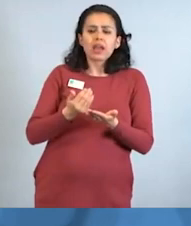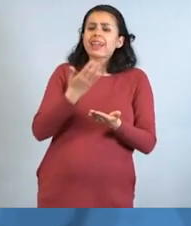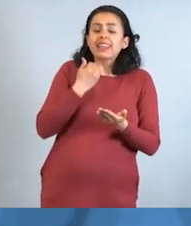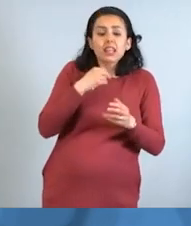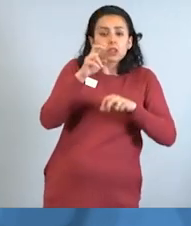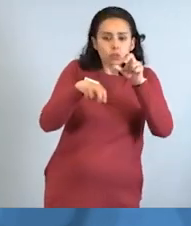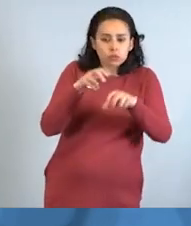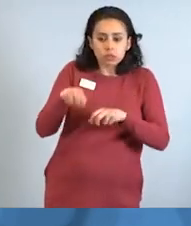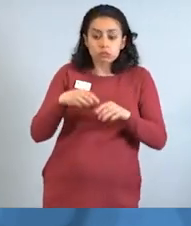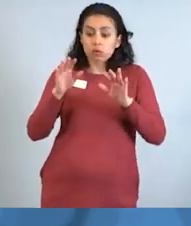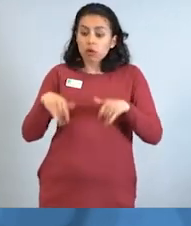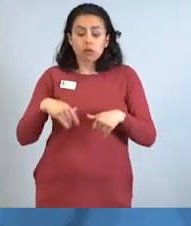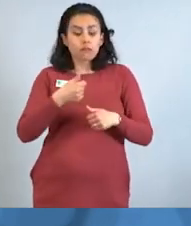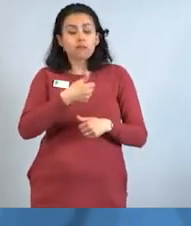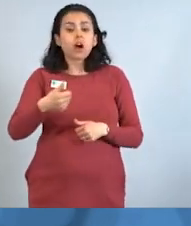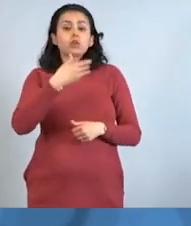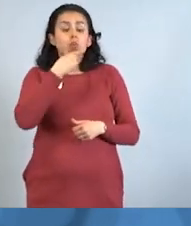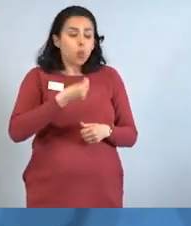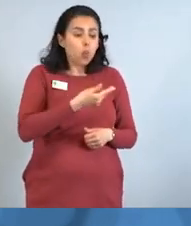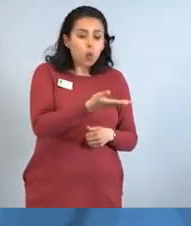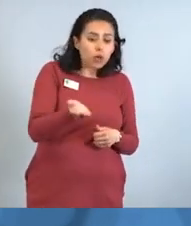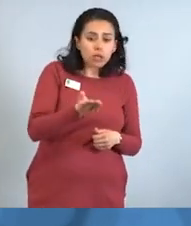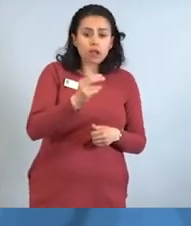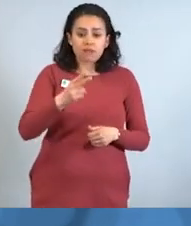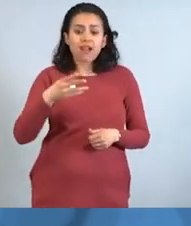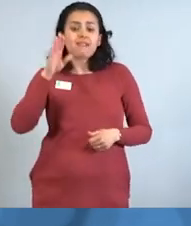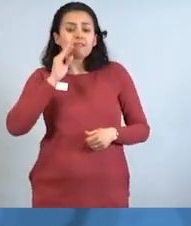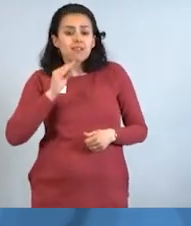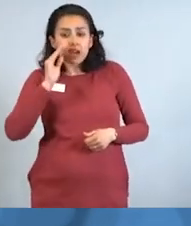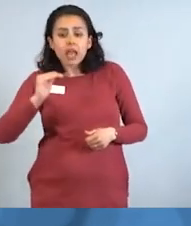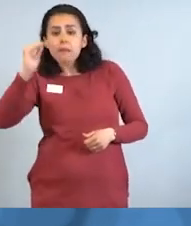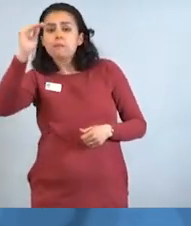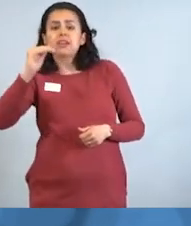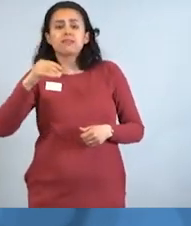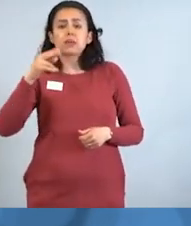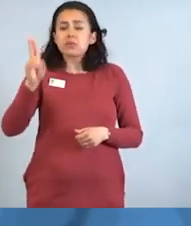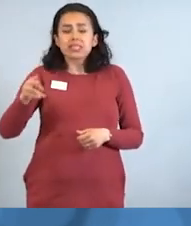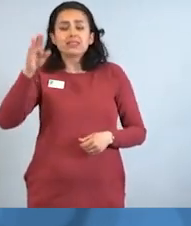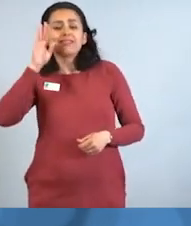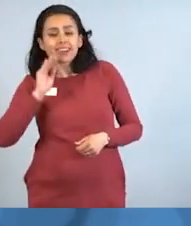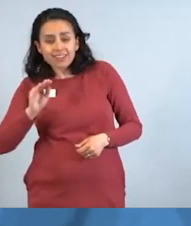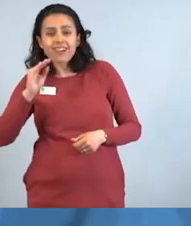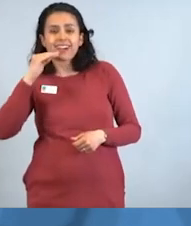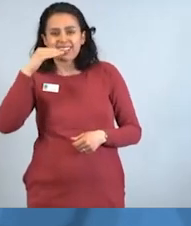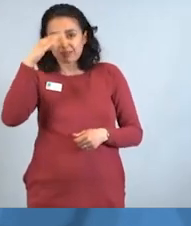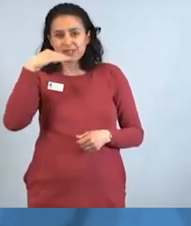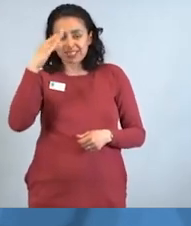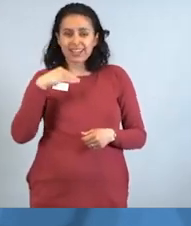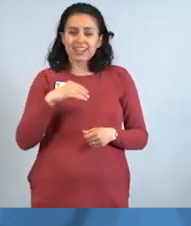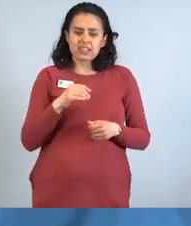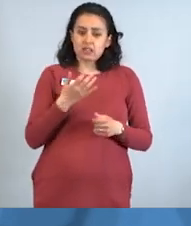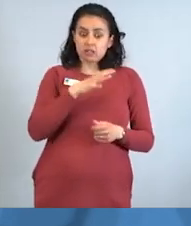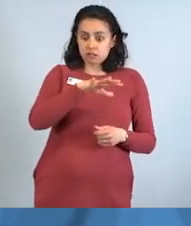Onko mukana ollut vain nuoria, vai ovatko he olleet vähän vanhempia vai ihan vanhoja, ovatko kaikki ikäryhmät tässä mukana,